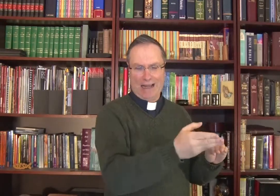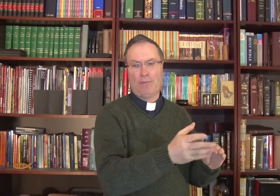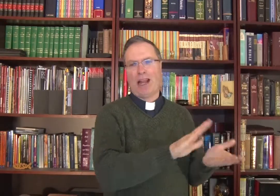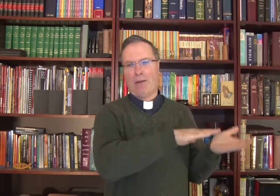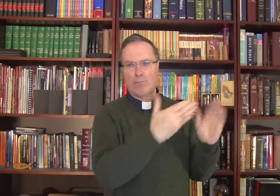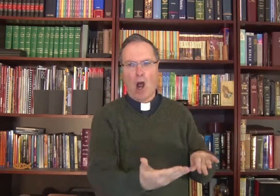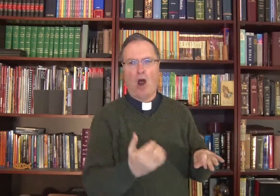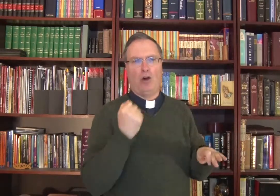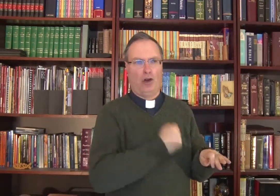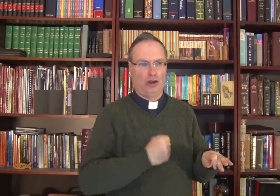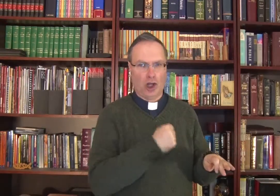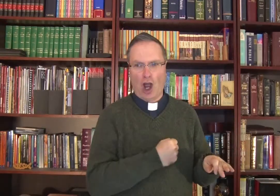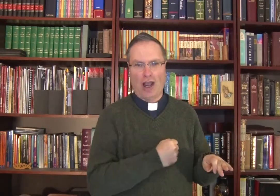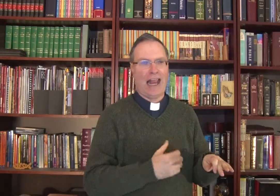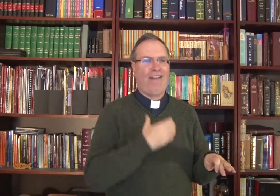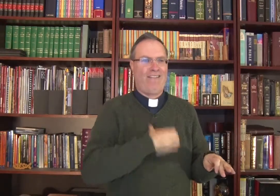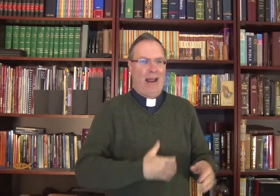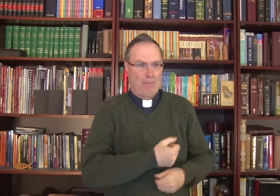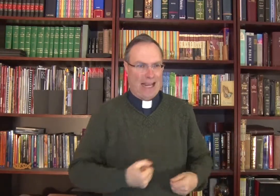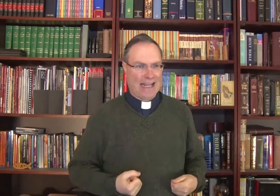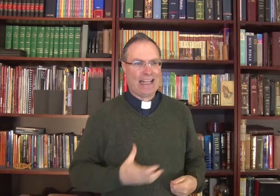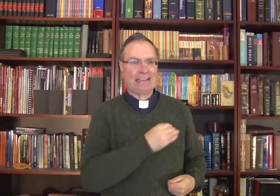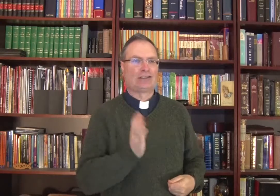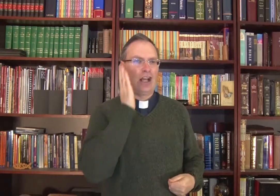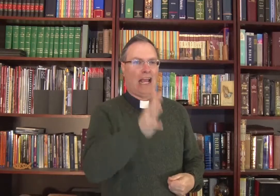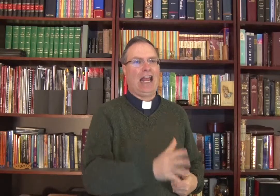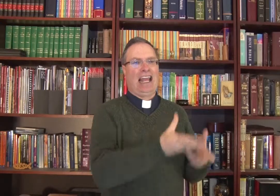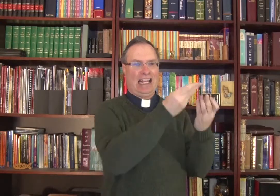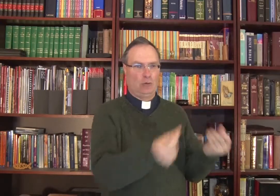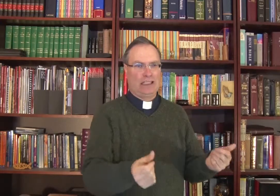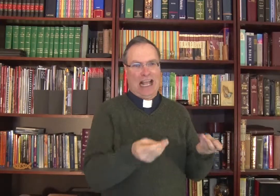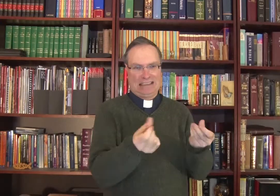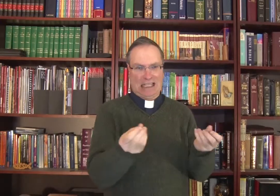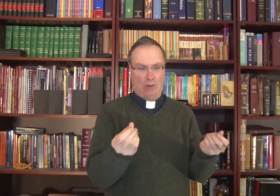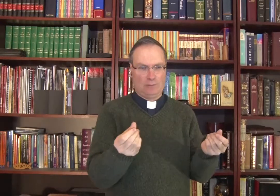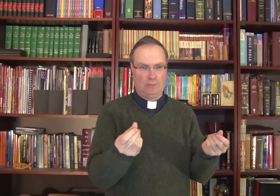la mort, le deuil, la famine, et elle sera réduite en cendres.